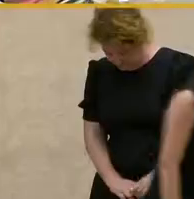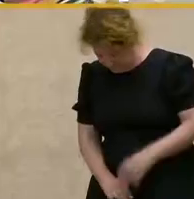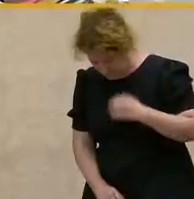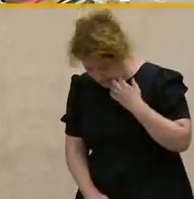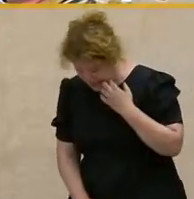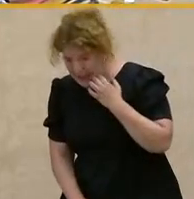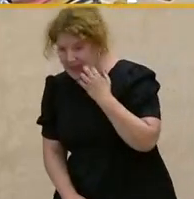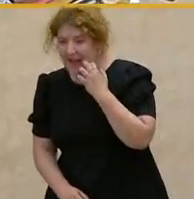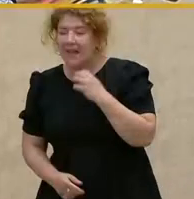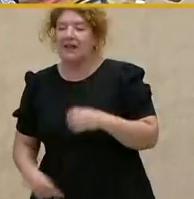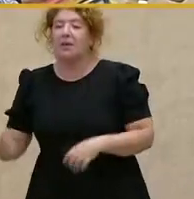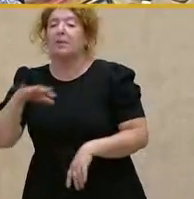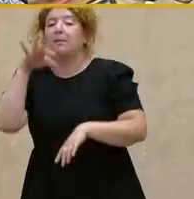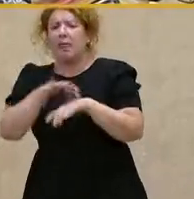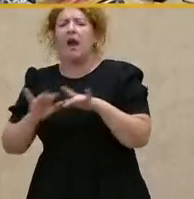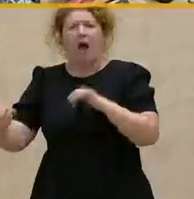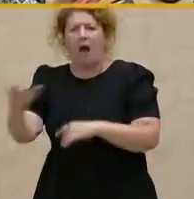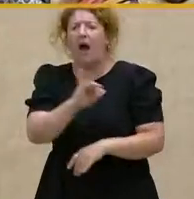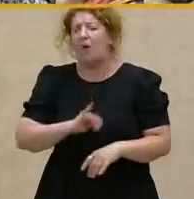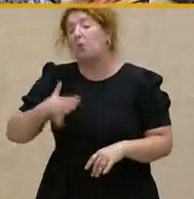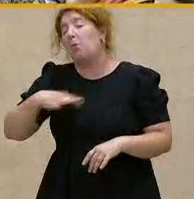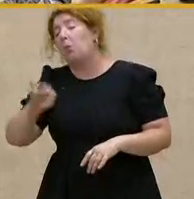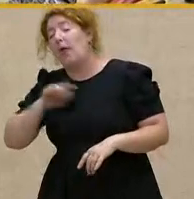Sí que hubo médicos que me dijeron que quizá tendría un glaucoma, que tendría problemas y